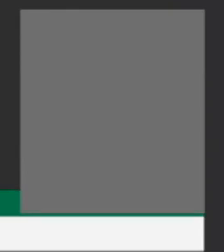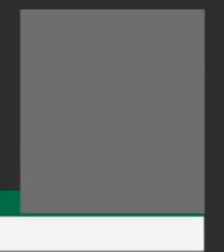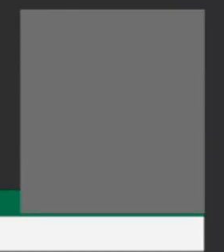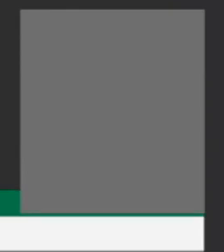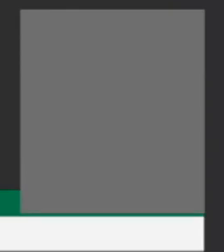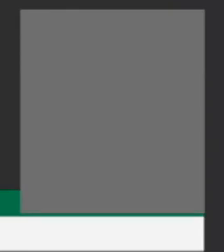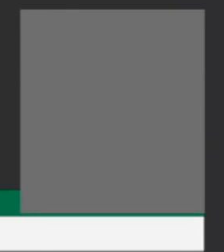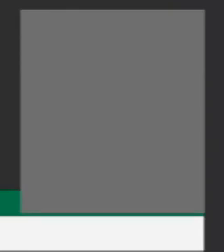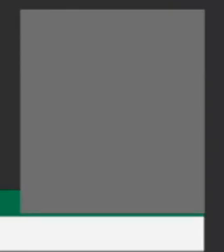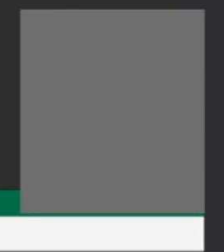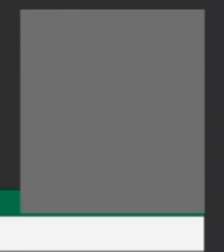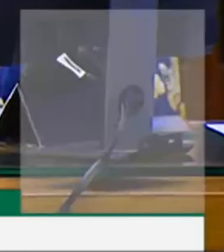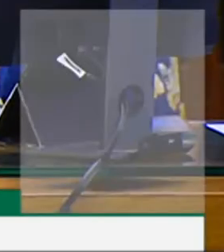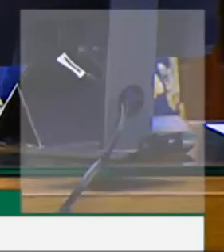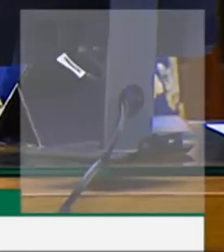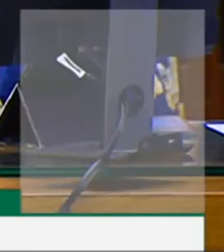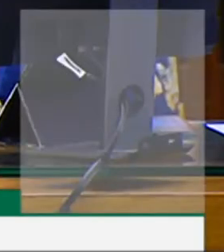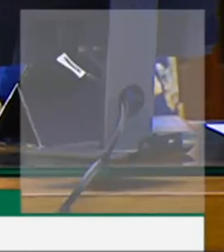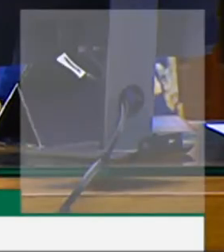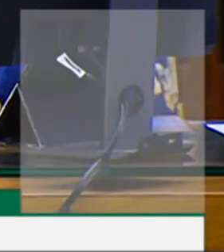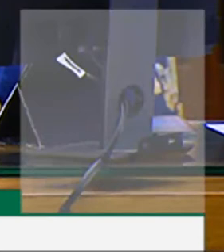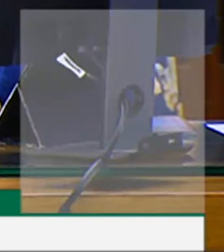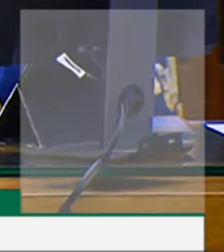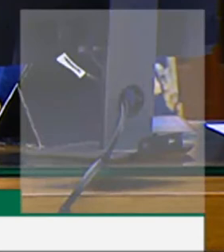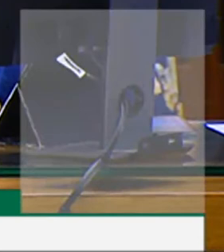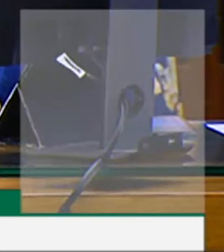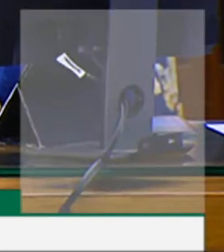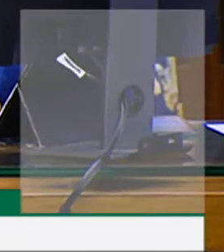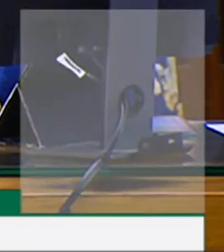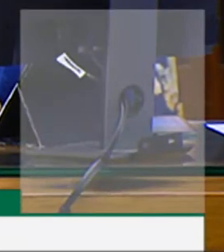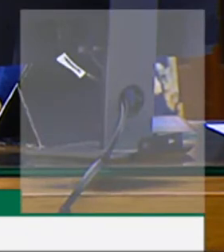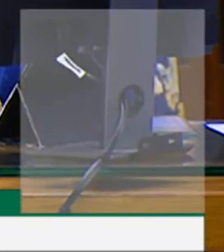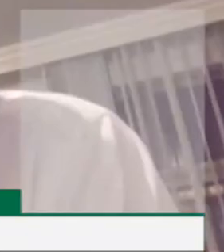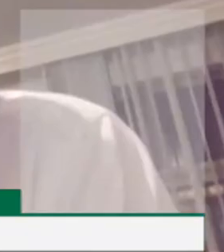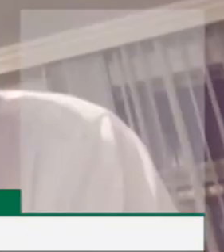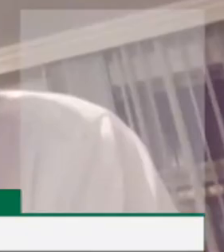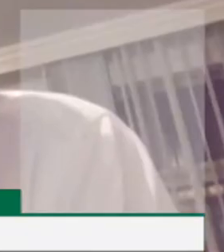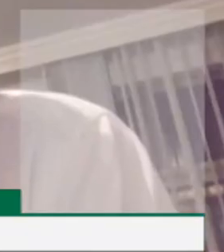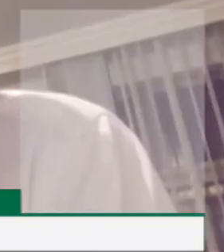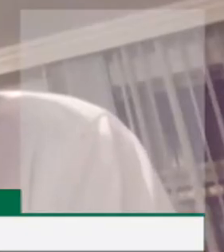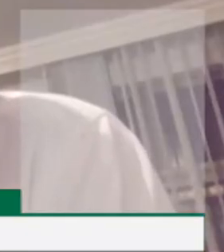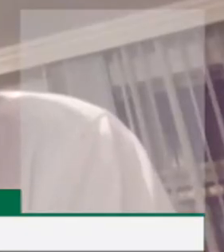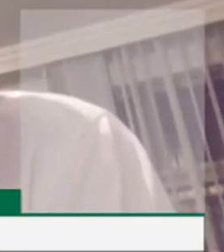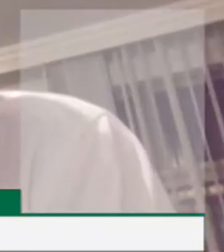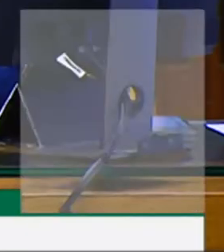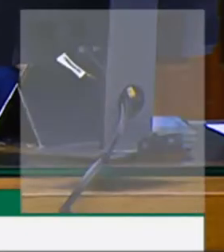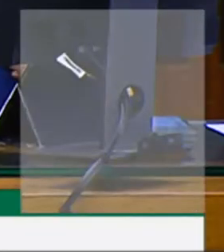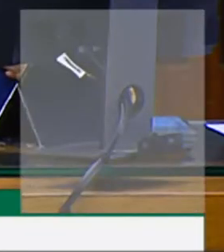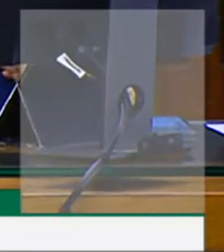UM PAÍS DO RETROCESSO. E A SUA IMAGEM É CULPA QUE DEFENDE ESSE MODELO DE DESENVOLVIMENTO QUE NÃO É SUSTENTÁVEL. A REDE ORIENTA NÃO.